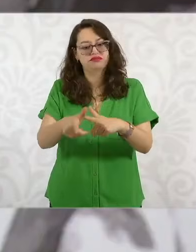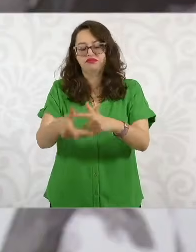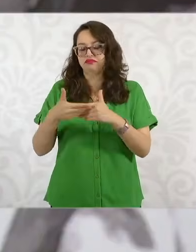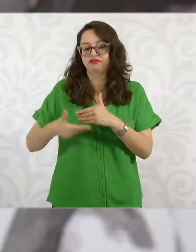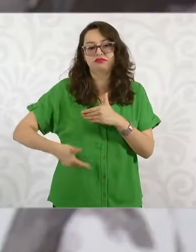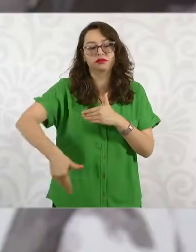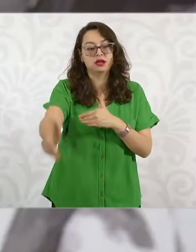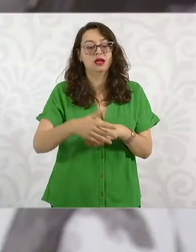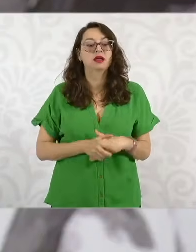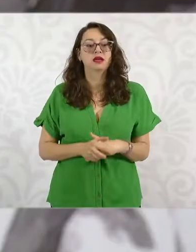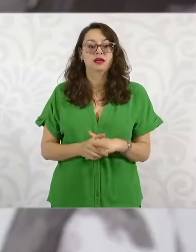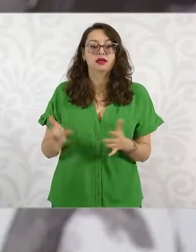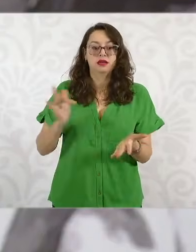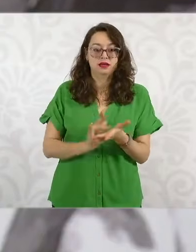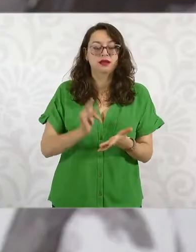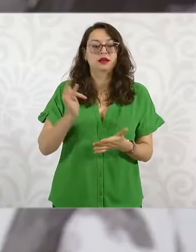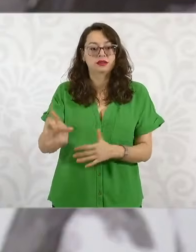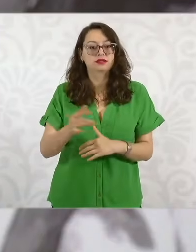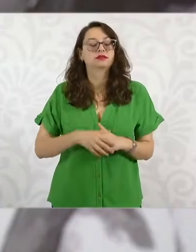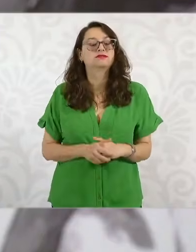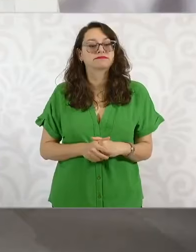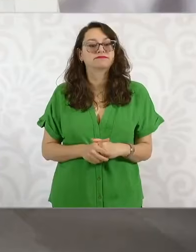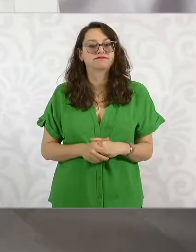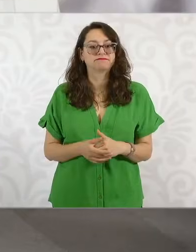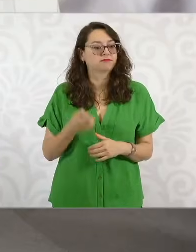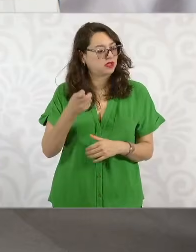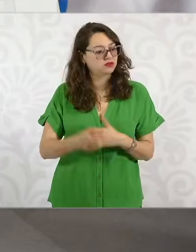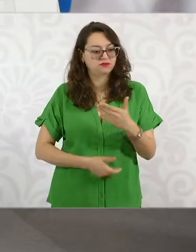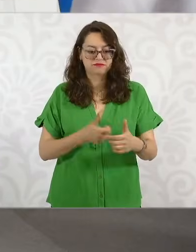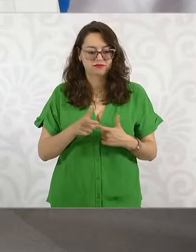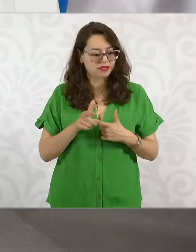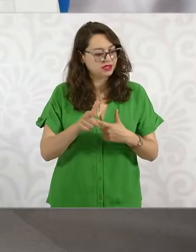Gracias y seguiremos buscando espacios de este sentido. Muchas gracias.